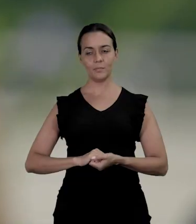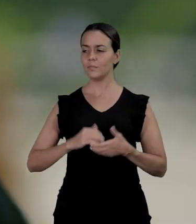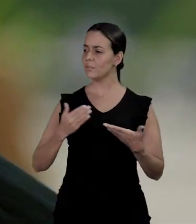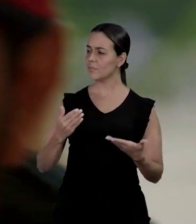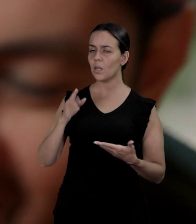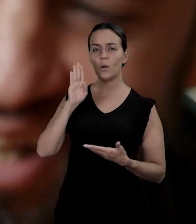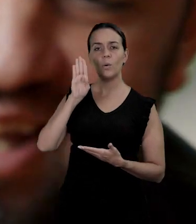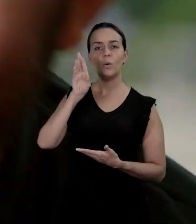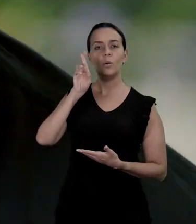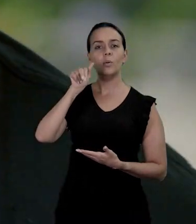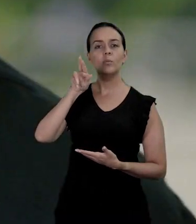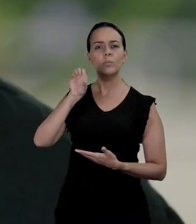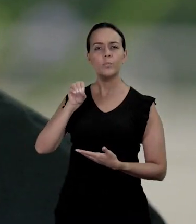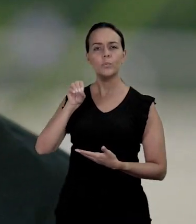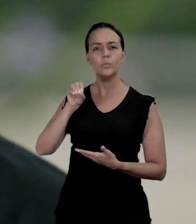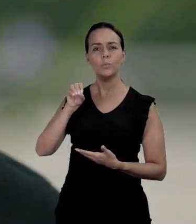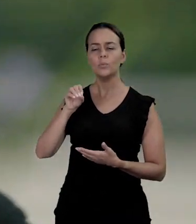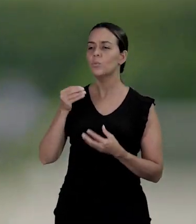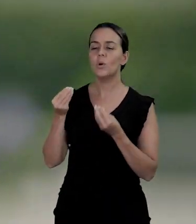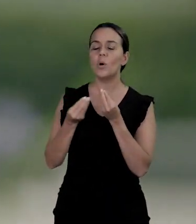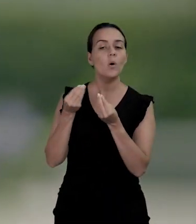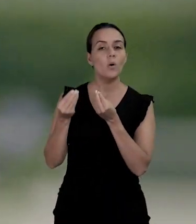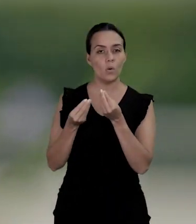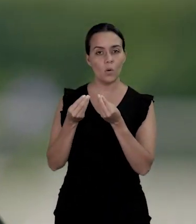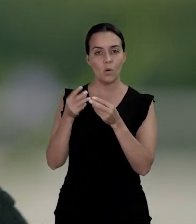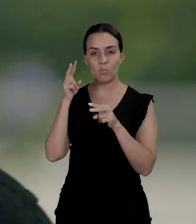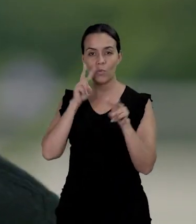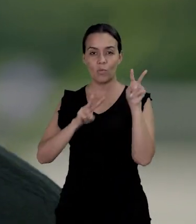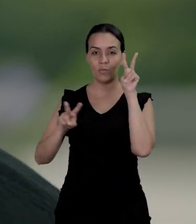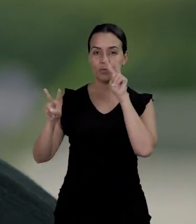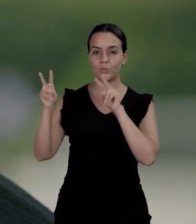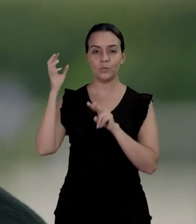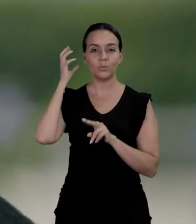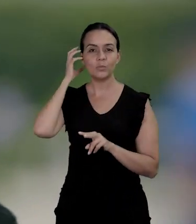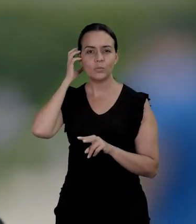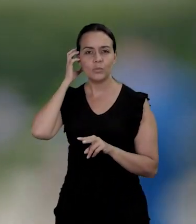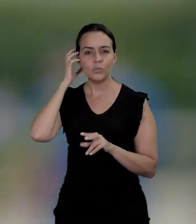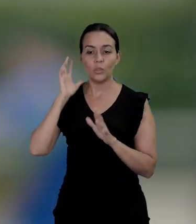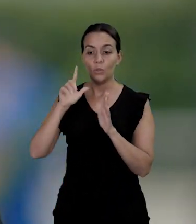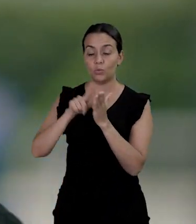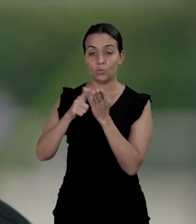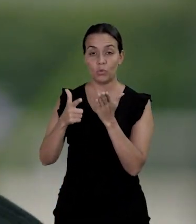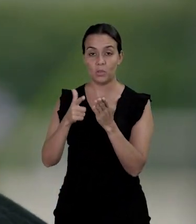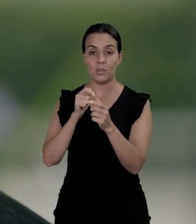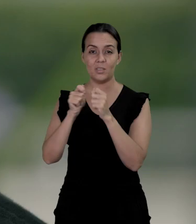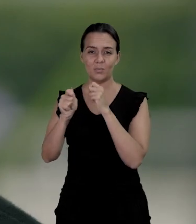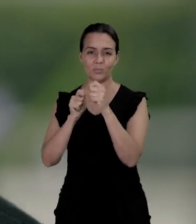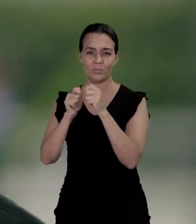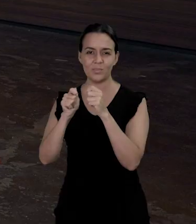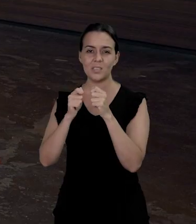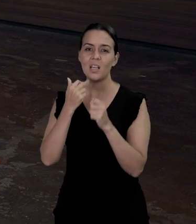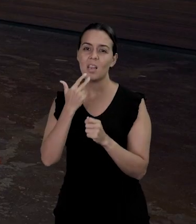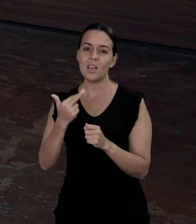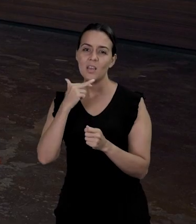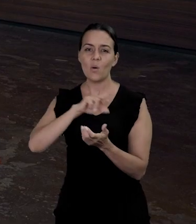Bruno, essa coisa do audiovisual, invadindo o jornalismo, e todas as linguagens.